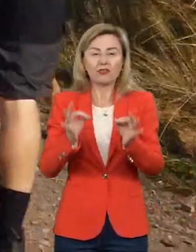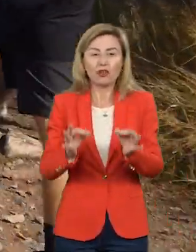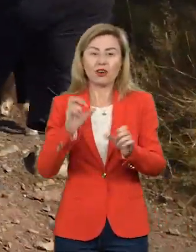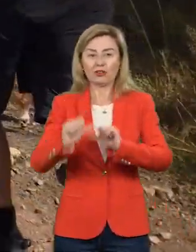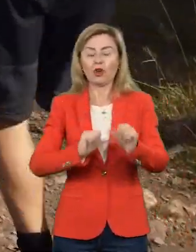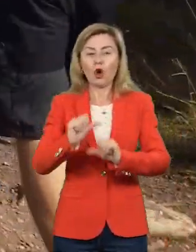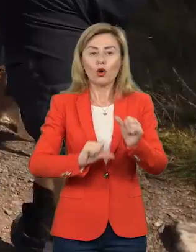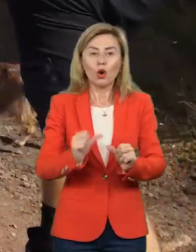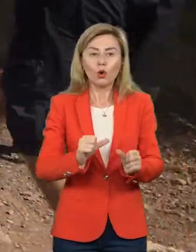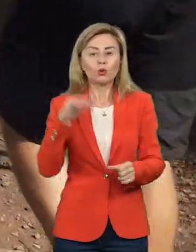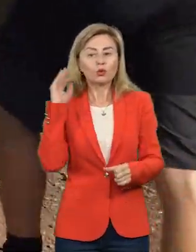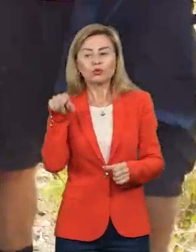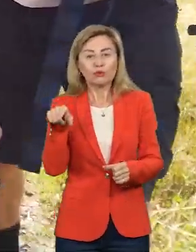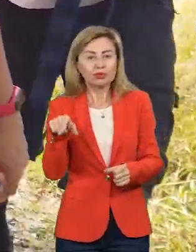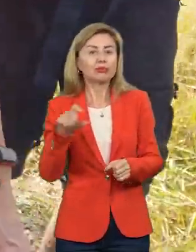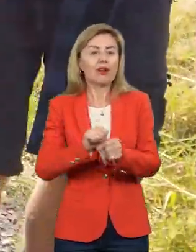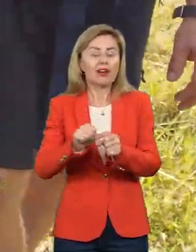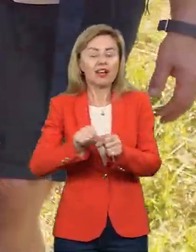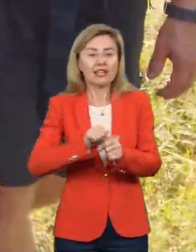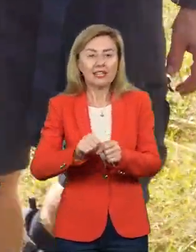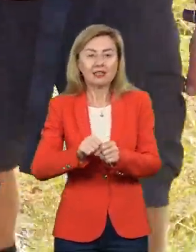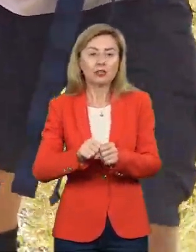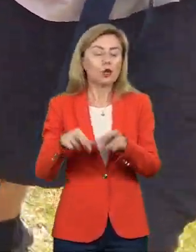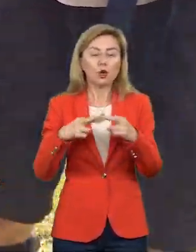Z tego co słyszę od samych organizacji pozarządowych, są tym bardzo zainteresowane.